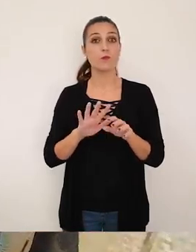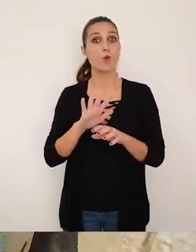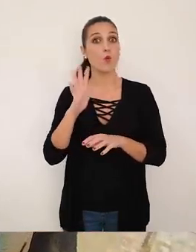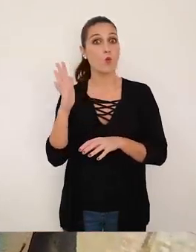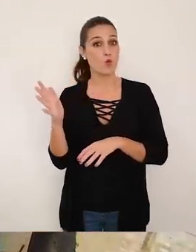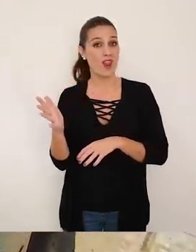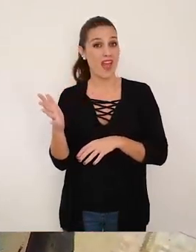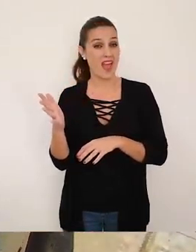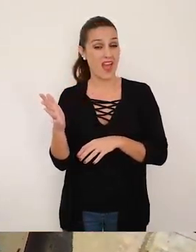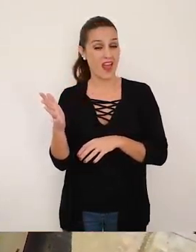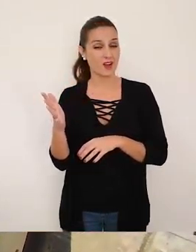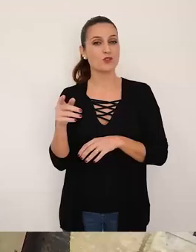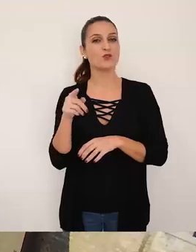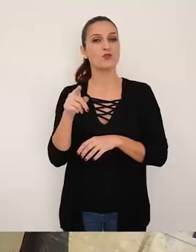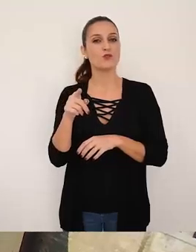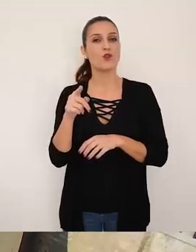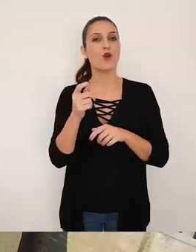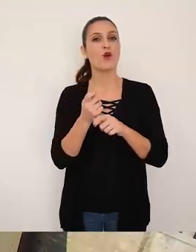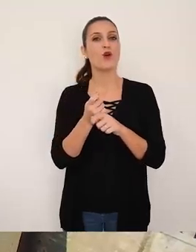Un altro simbolo dell’ingentilimento strutturale